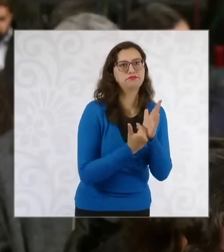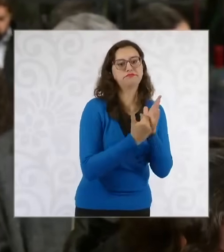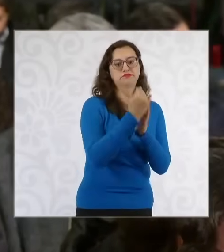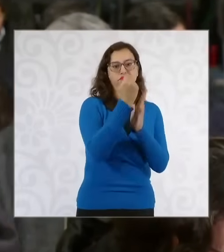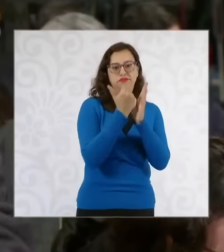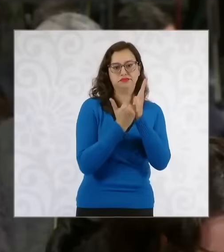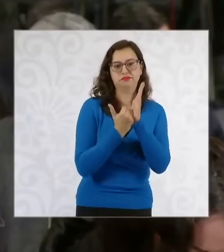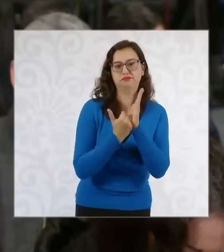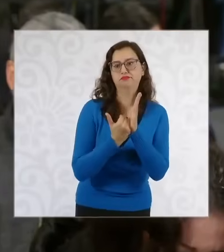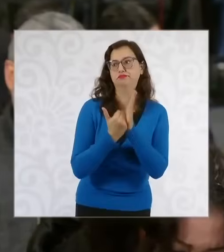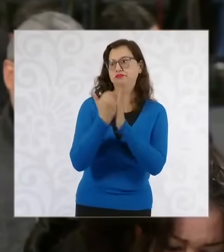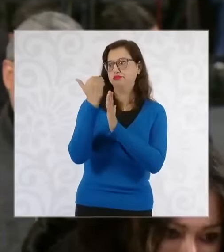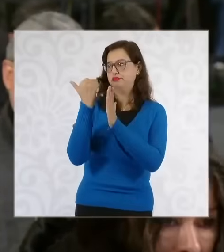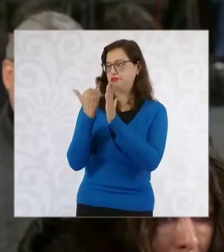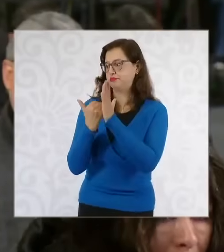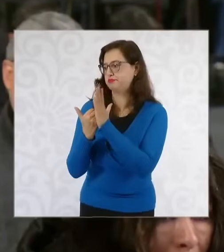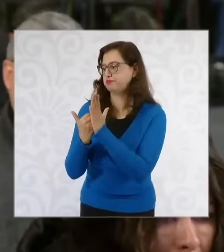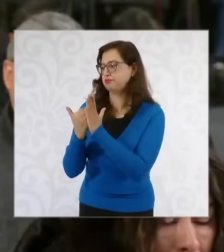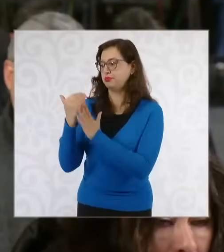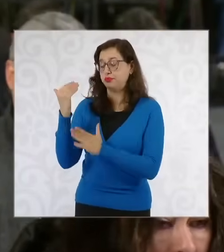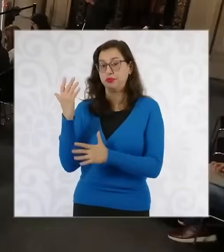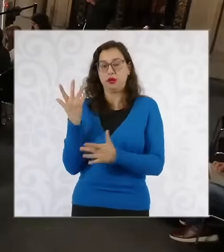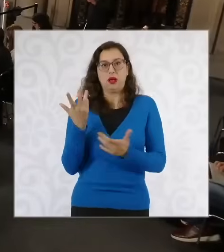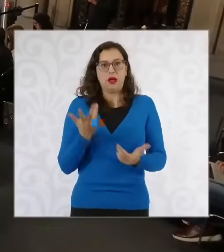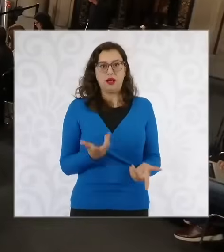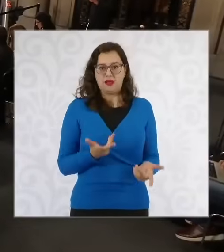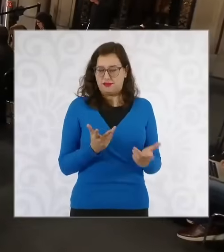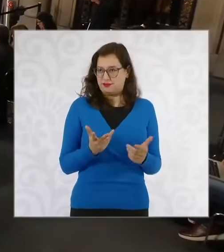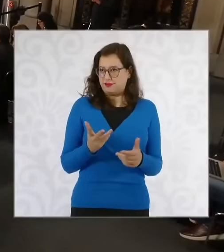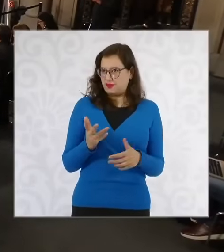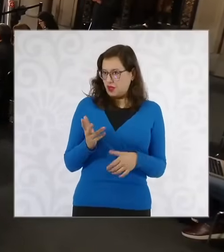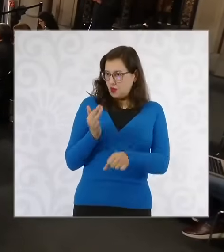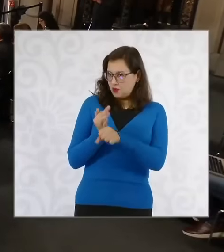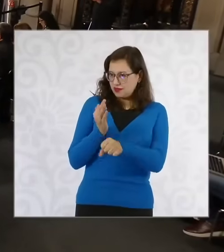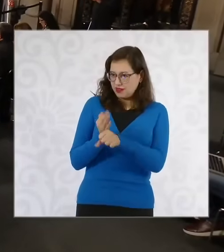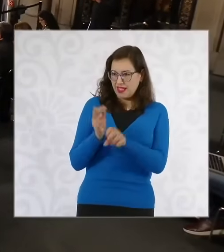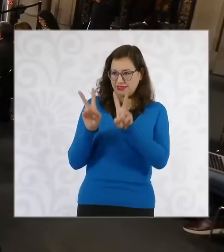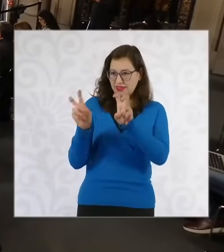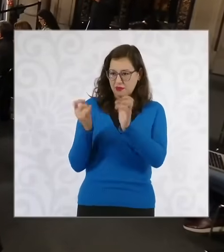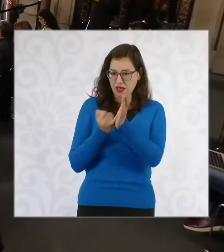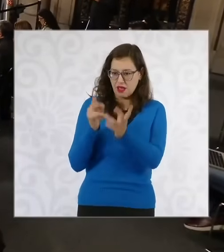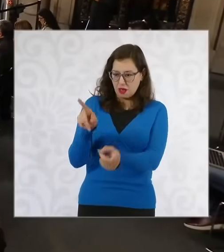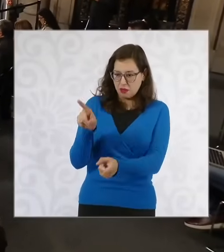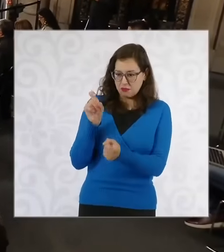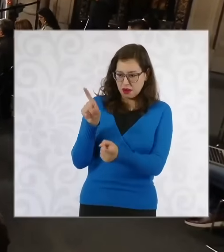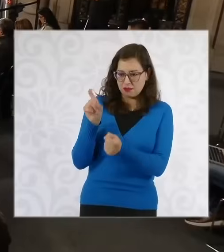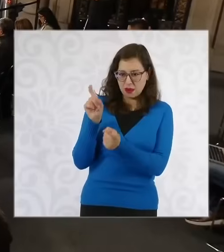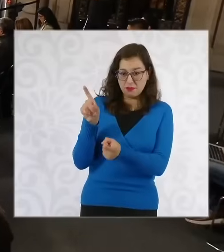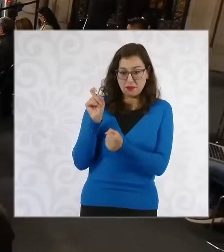cación fuera que se le denominaba de manera despectiva a Pemex la gallina de los huevos